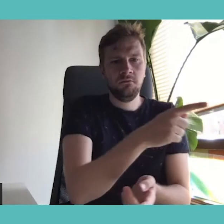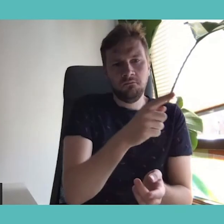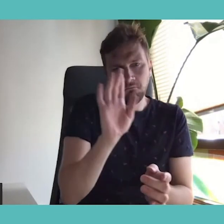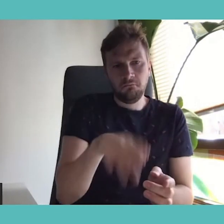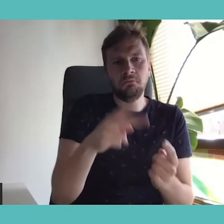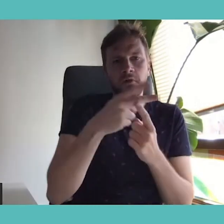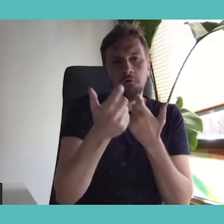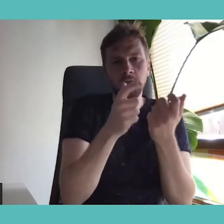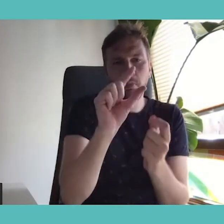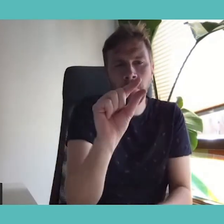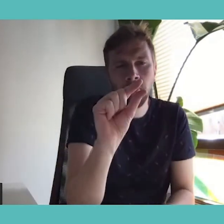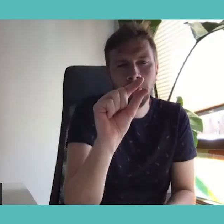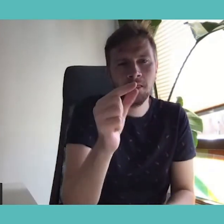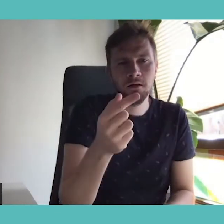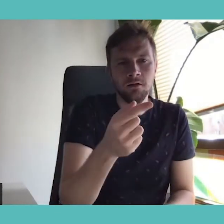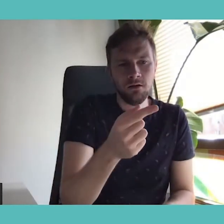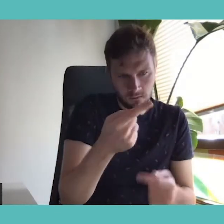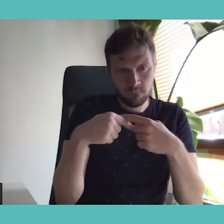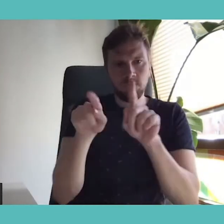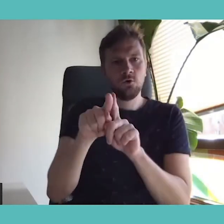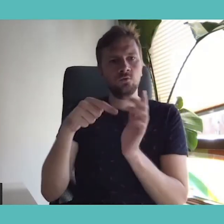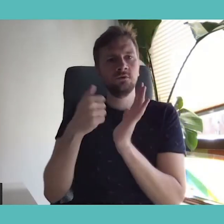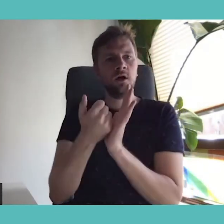Dlatego telewizja może zrobić go takiego małego, jest w zgodzie z ustawą.